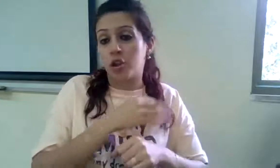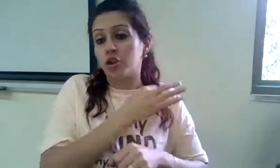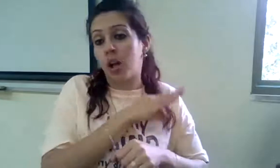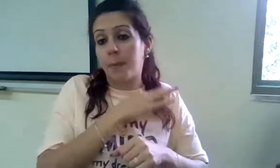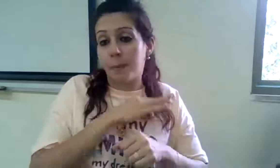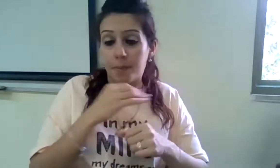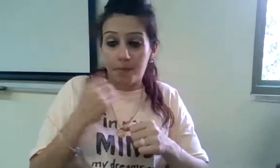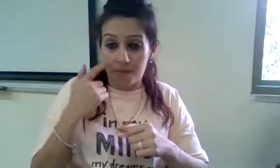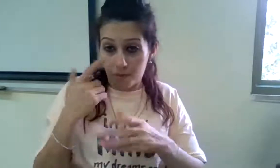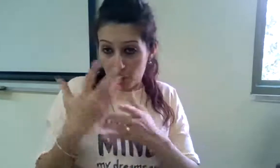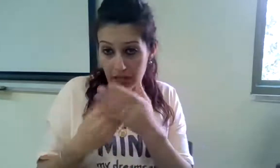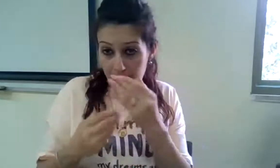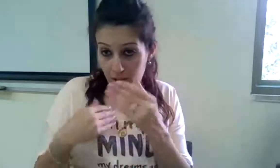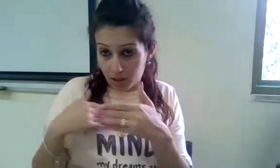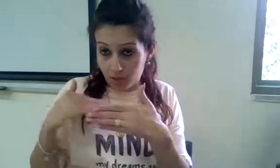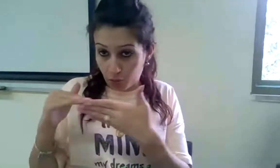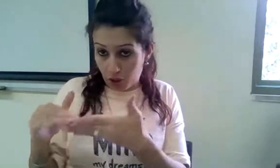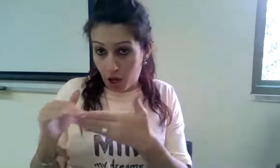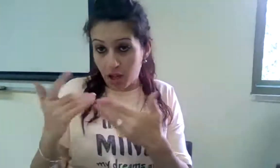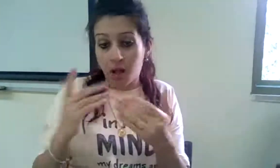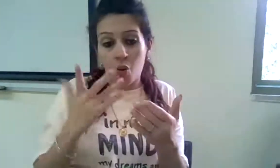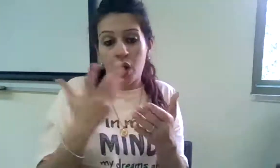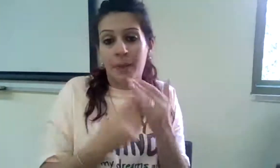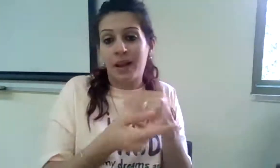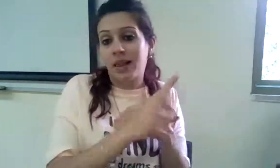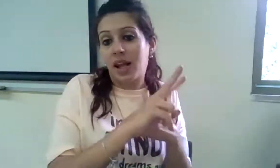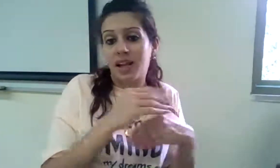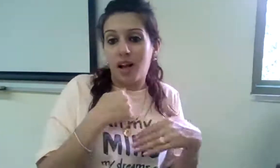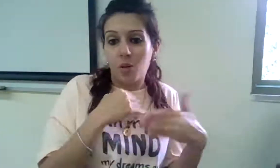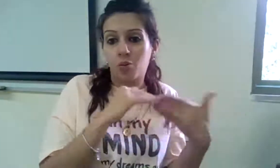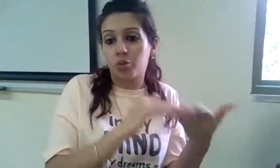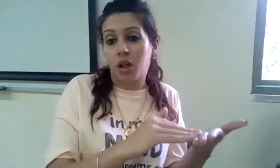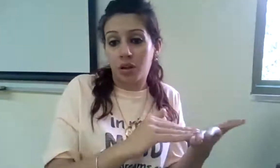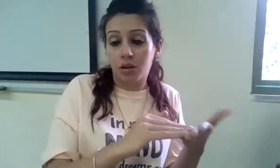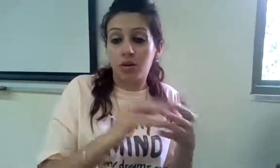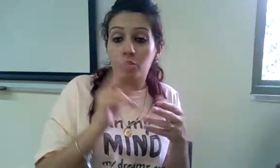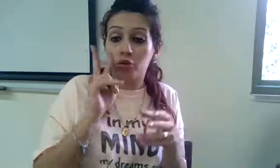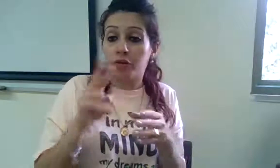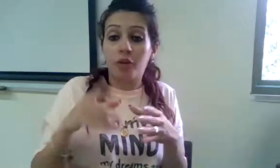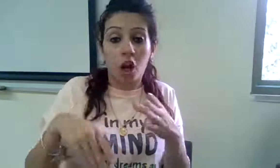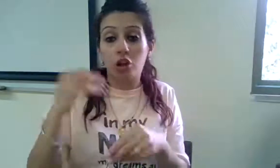حيث نحاول دعم المدارس للعمل على توفير شروط التعليم الدامج